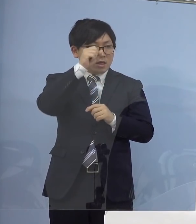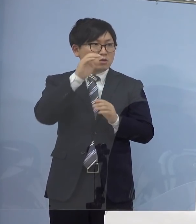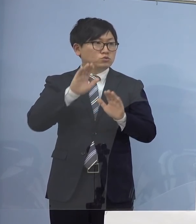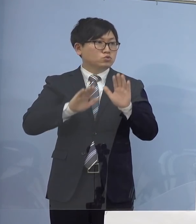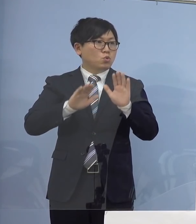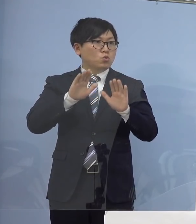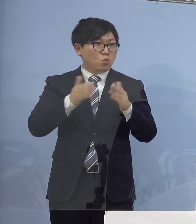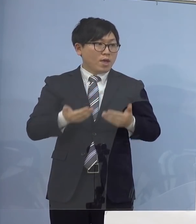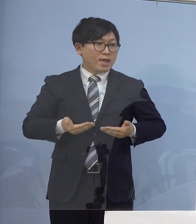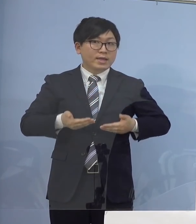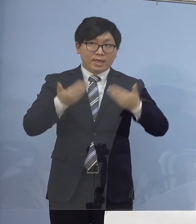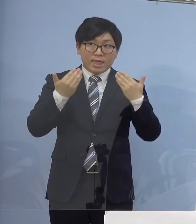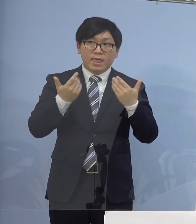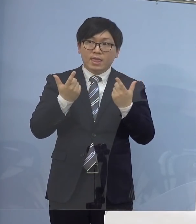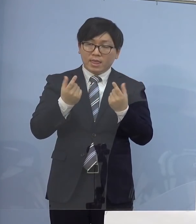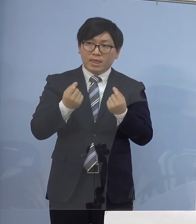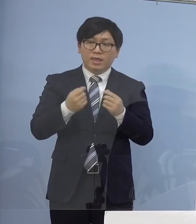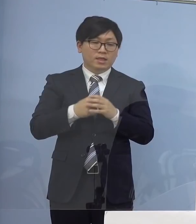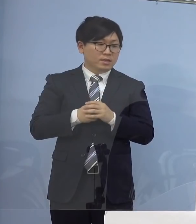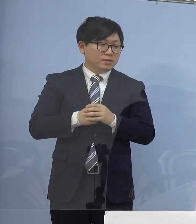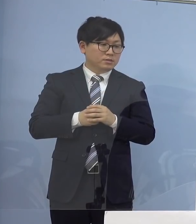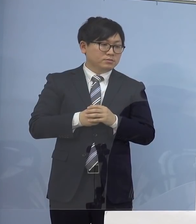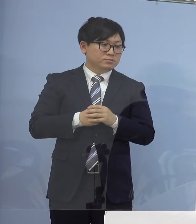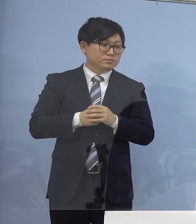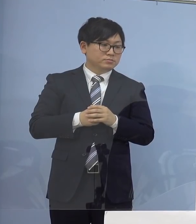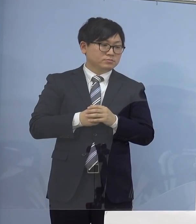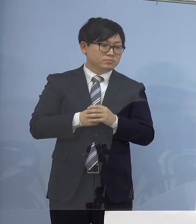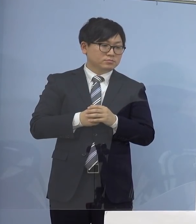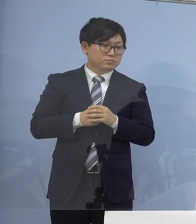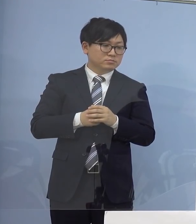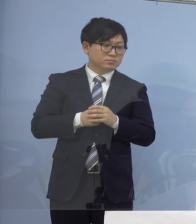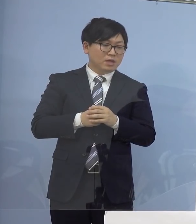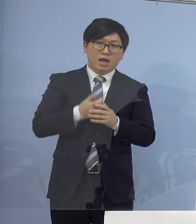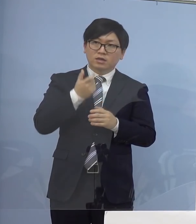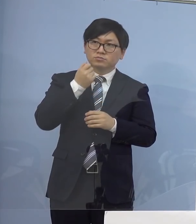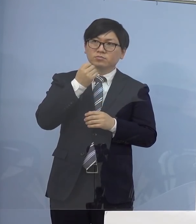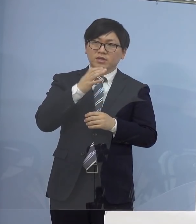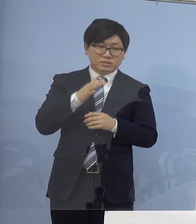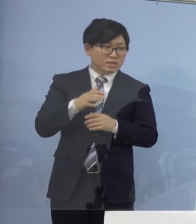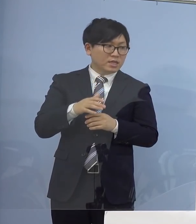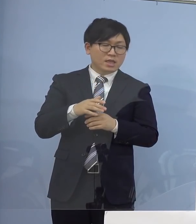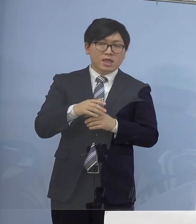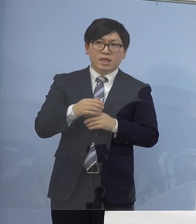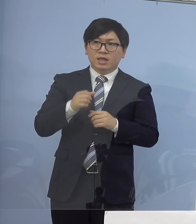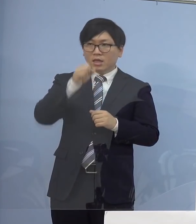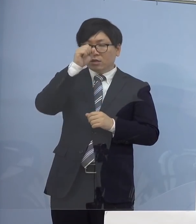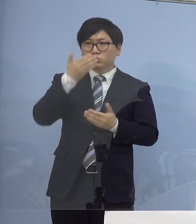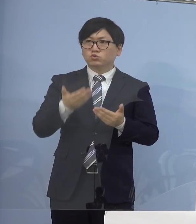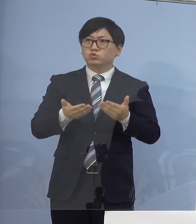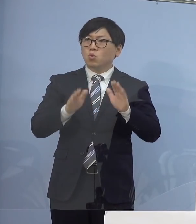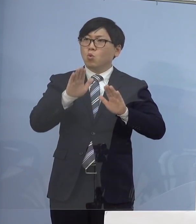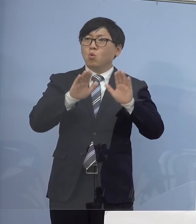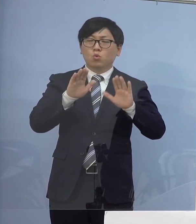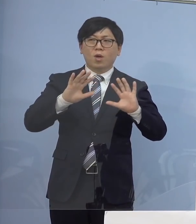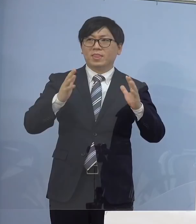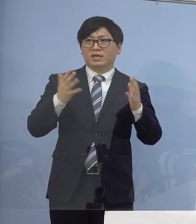（保健福祉部長） すみません、それは記載ミスで無症状です